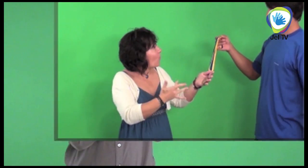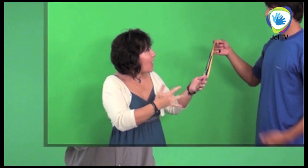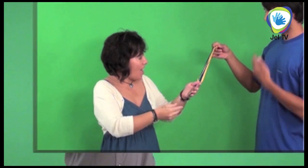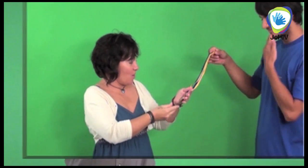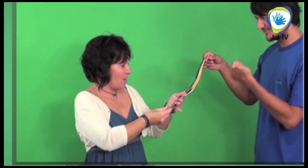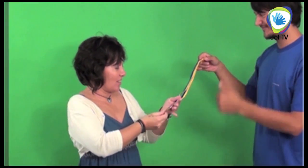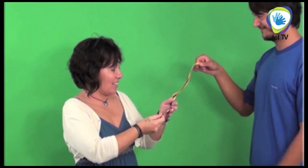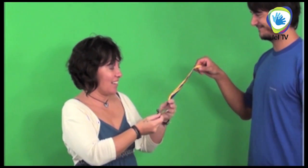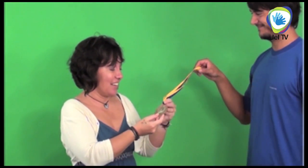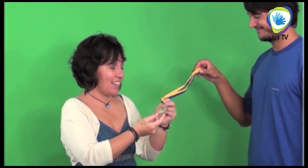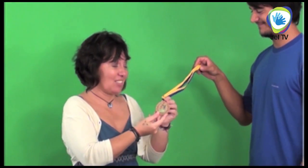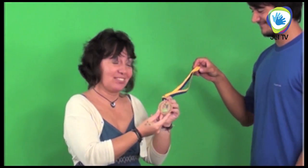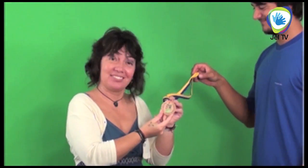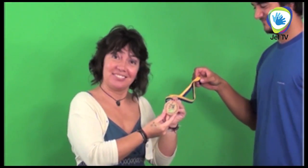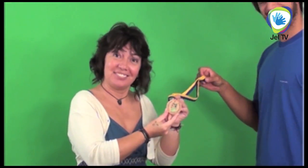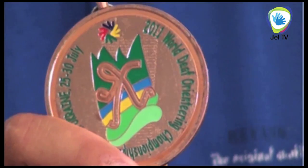Gratulálok! Köszönöm!